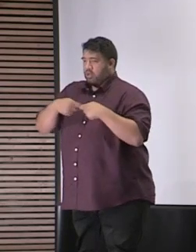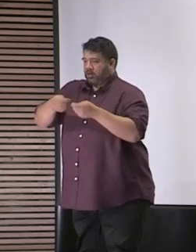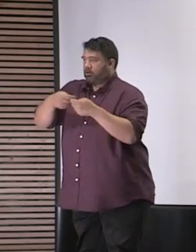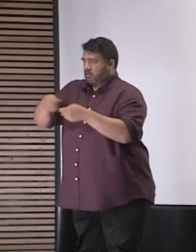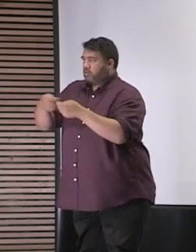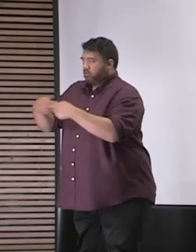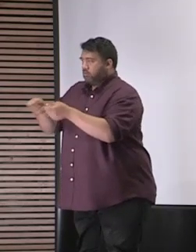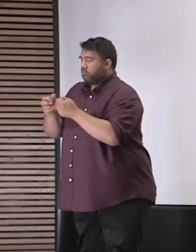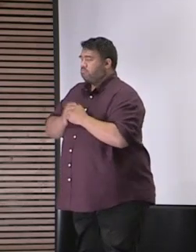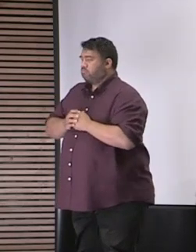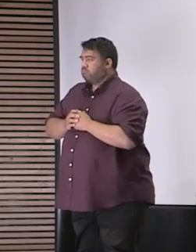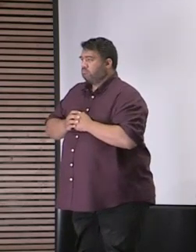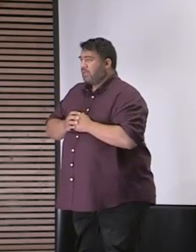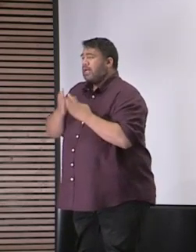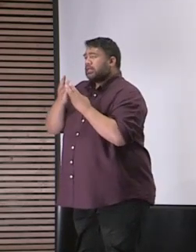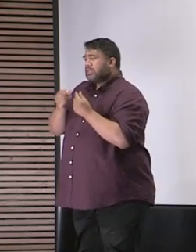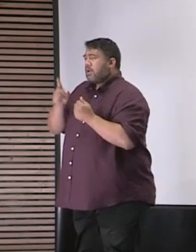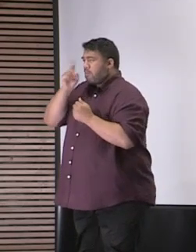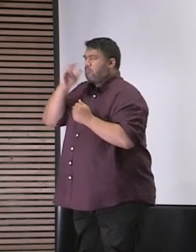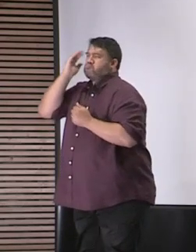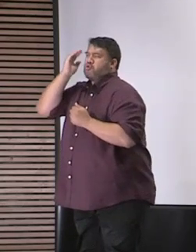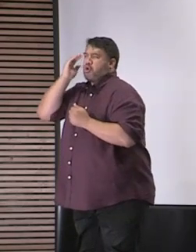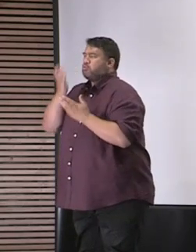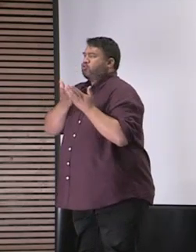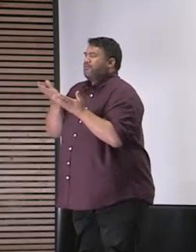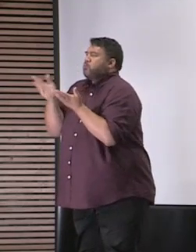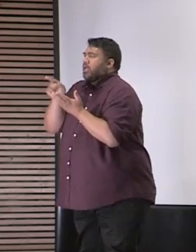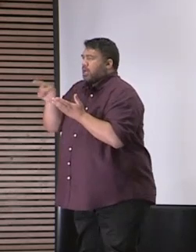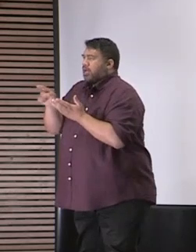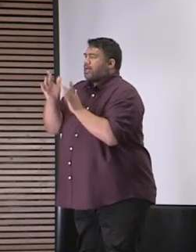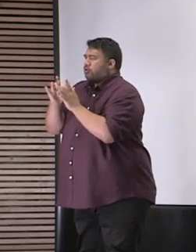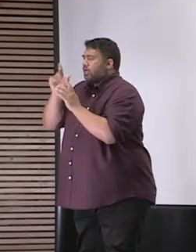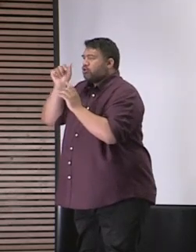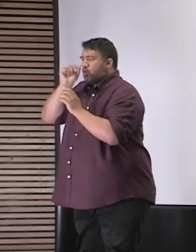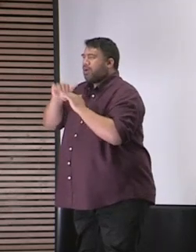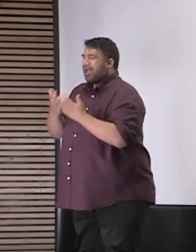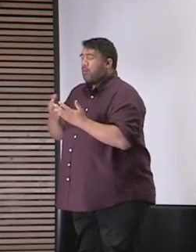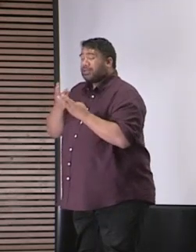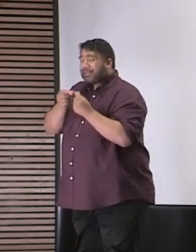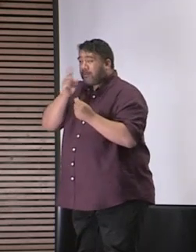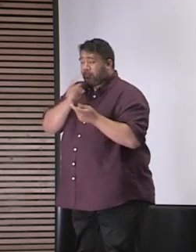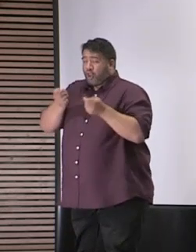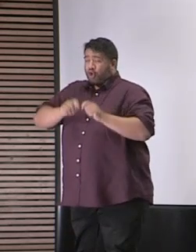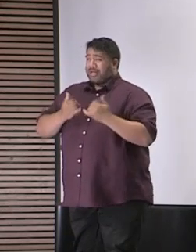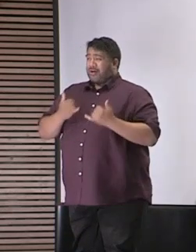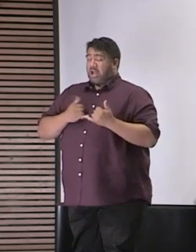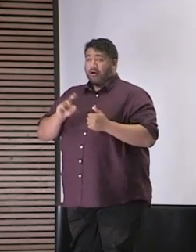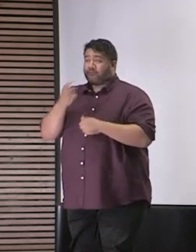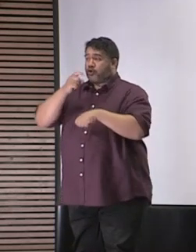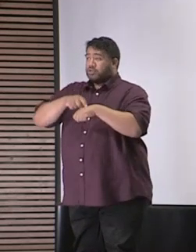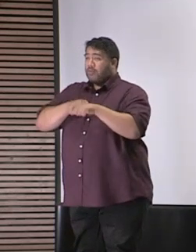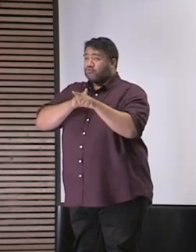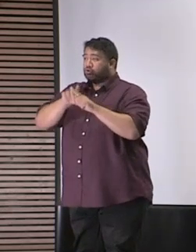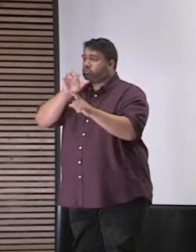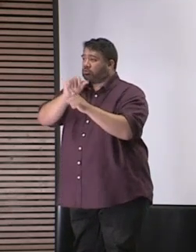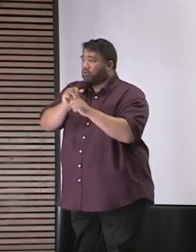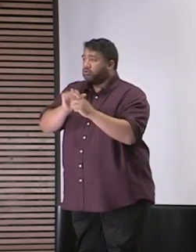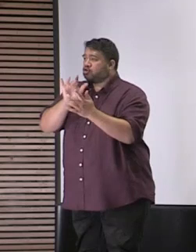nivel de alerta. Solo en lo que